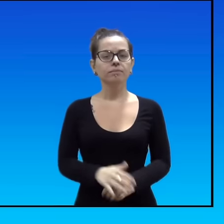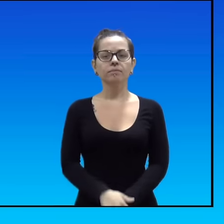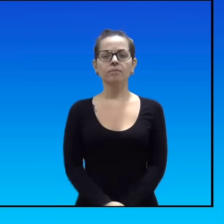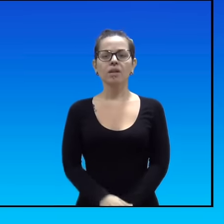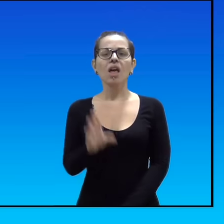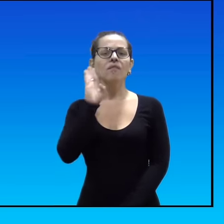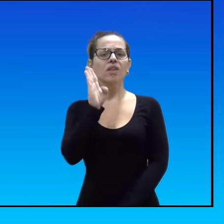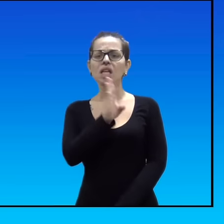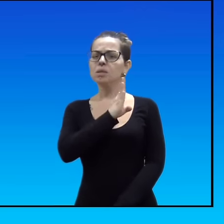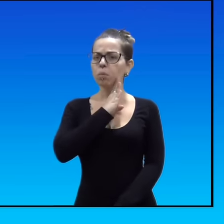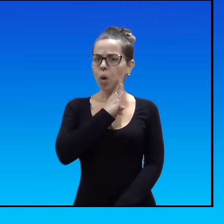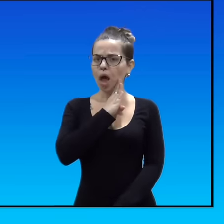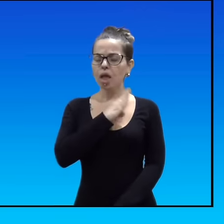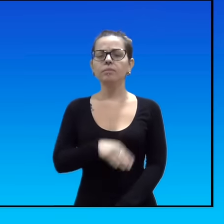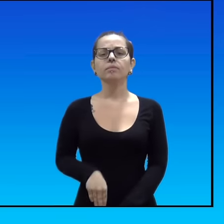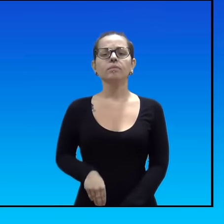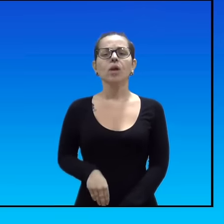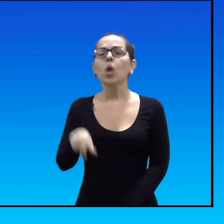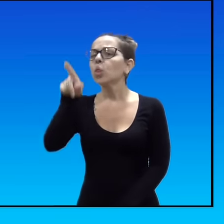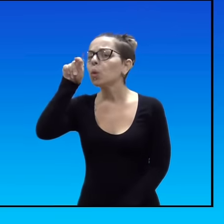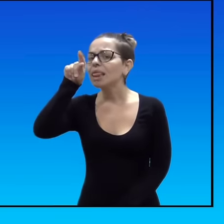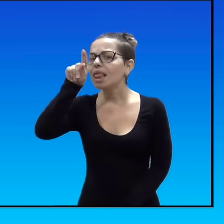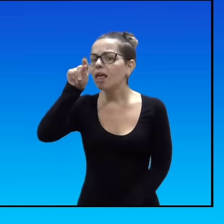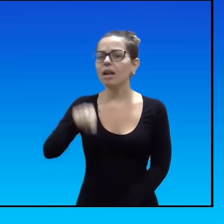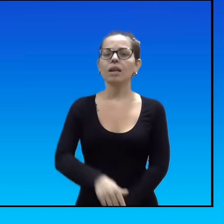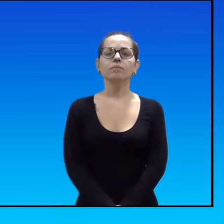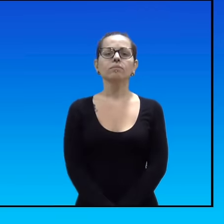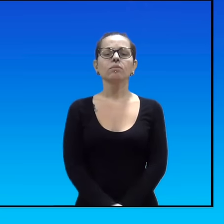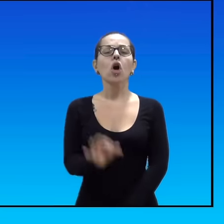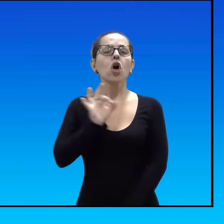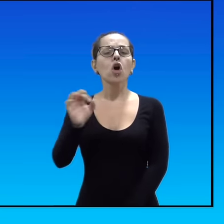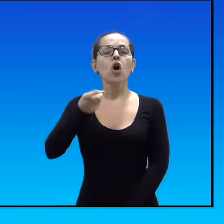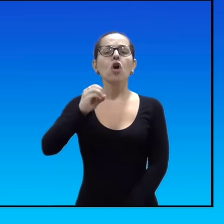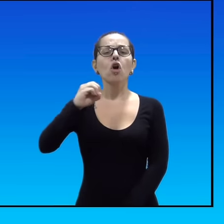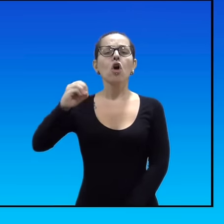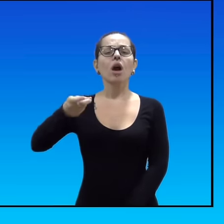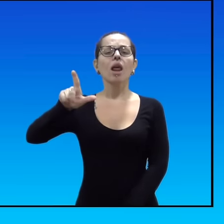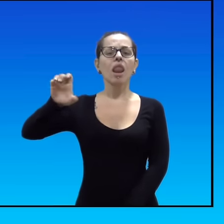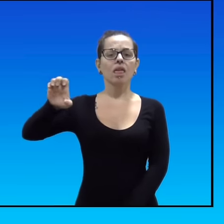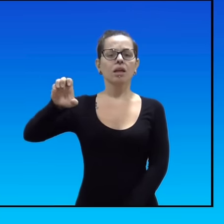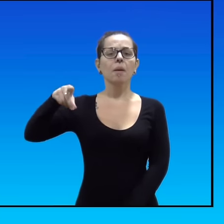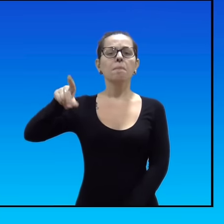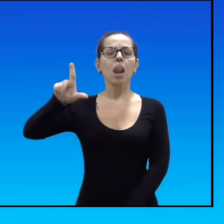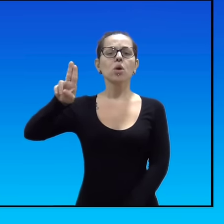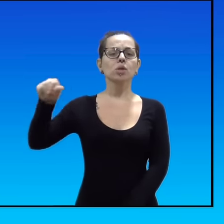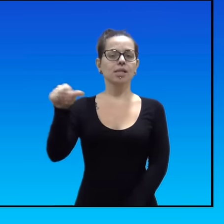via Social utilizzando Facebook, Twitter o GooglePlus